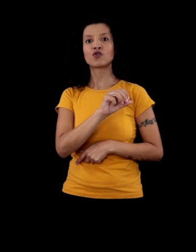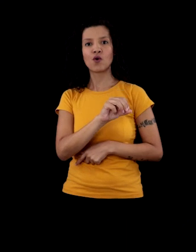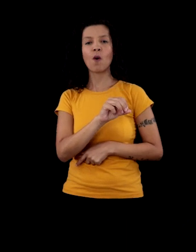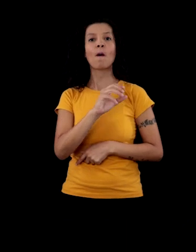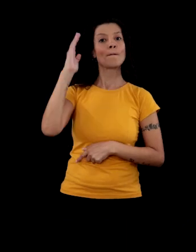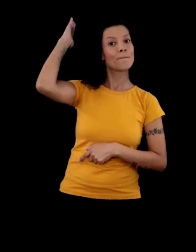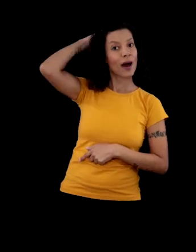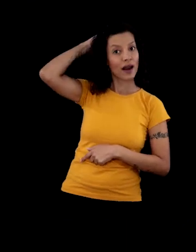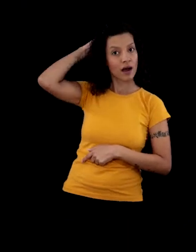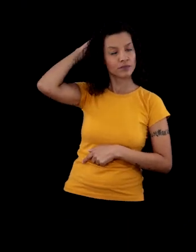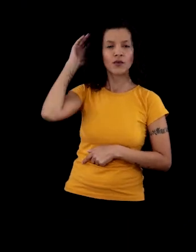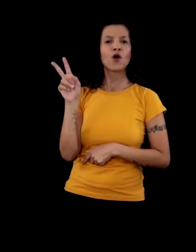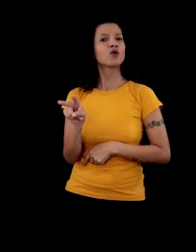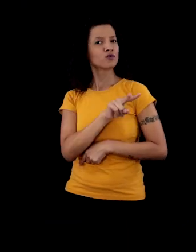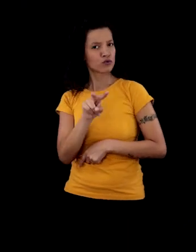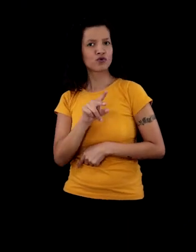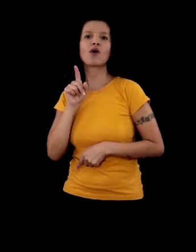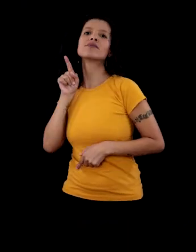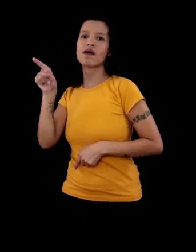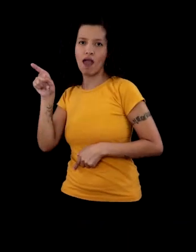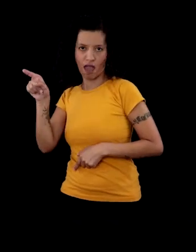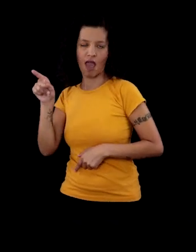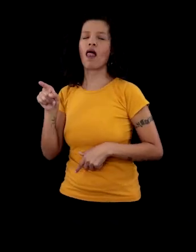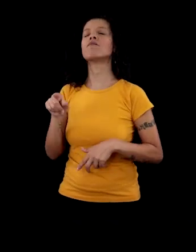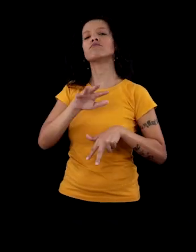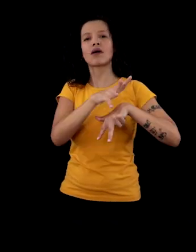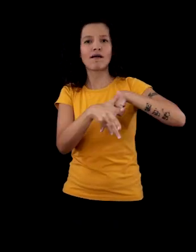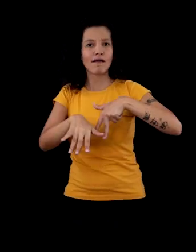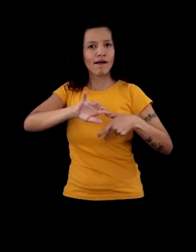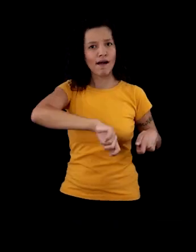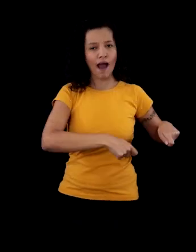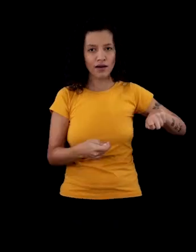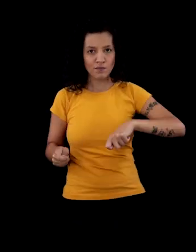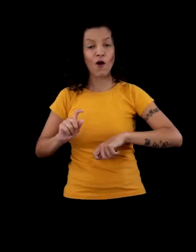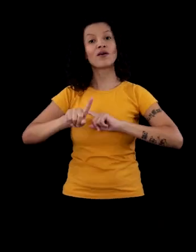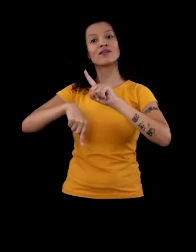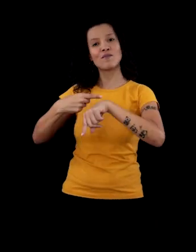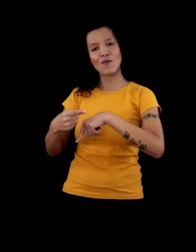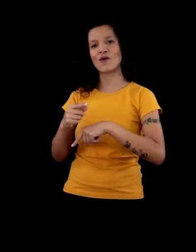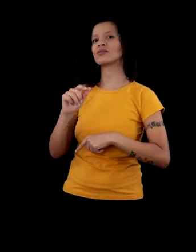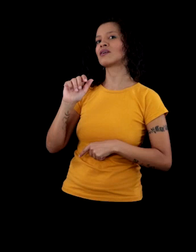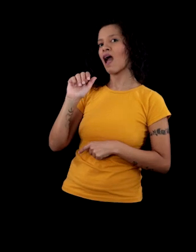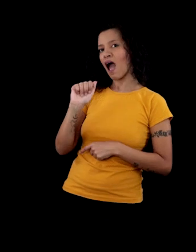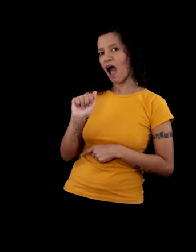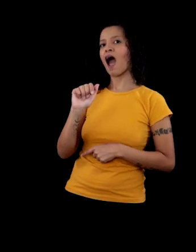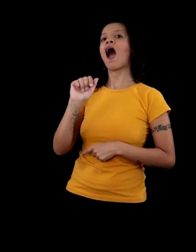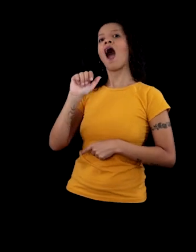e nesses dois grupos ela tocou carimbó. Mediante isso, cantava no Álvaro Adolfo,